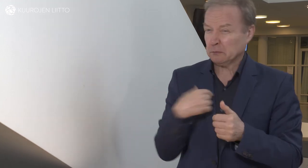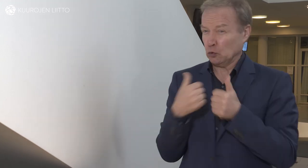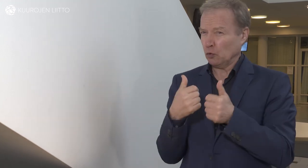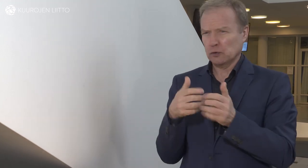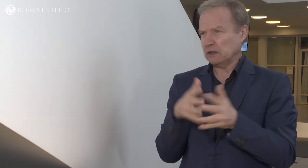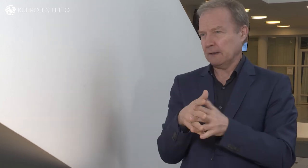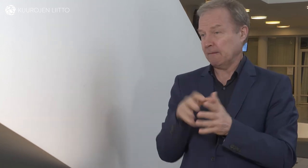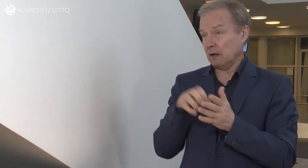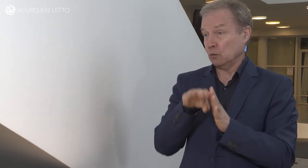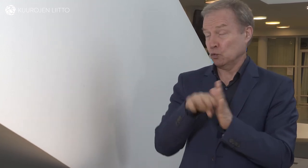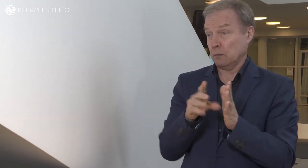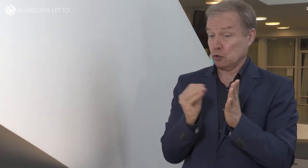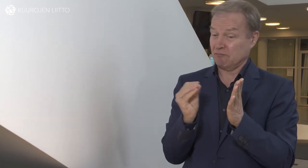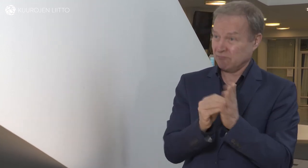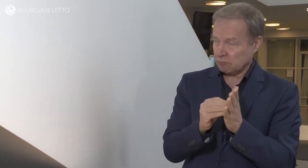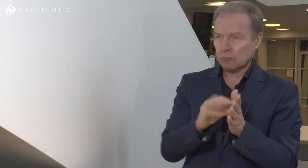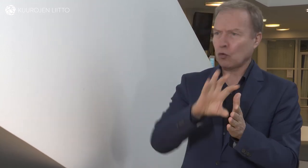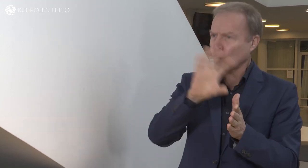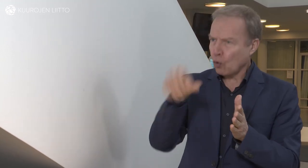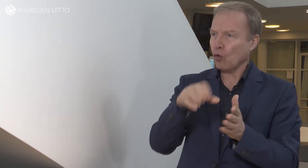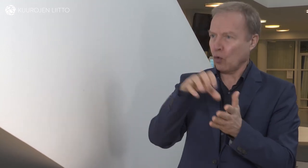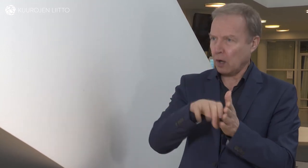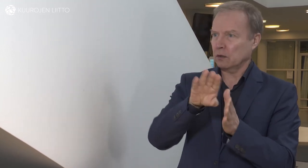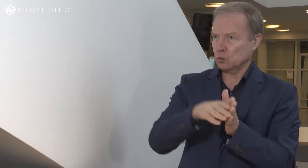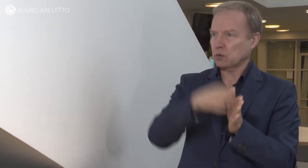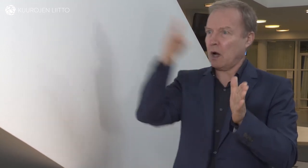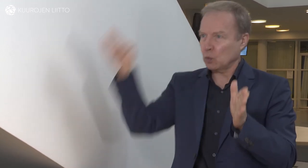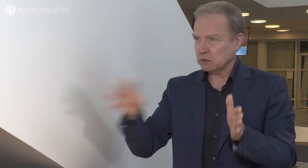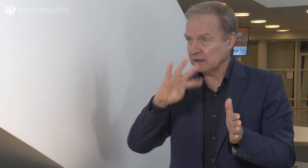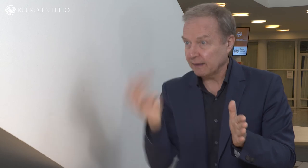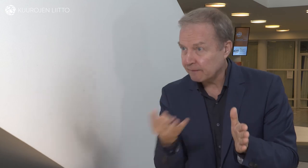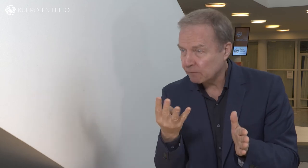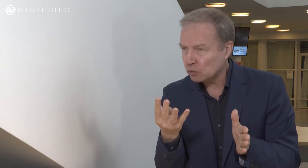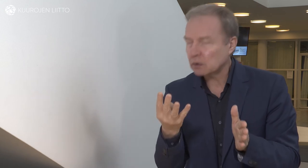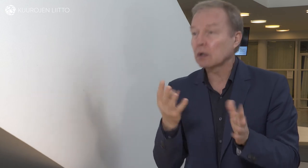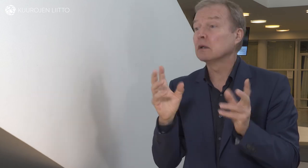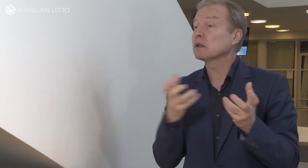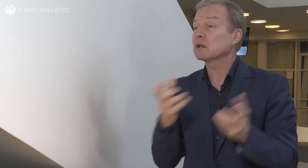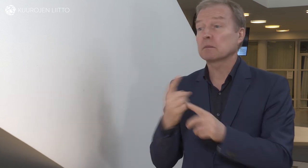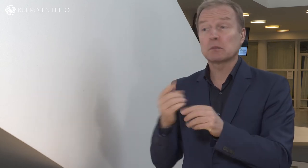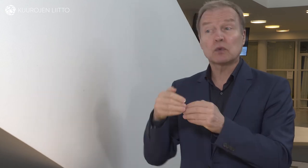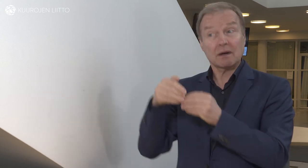Toivomme mukaan on selvä asia, että jos totuus- ja sovintoprosessi - lisätään hallitusohjelmaan, pysyy se mukana ohjelmassa koko hallituskauden -